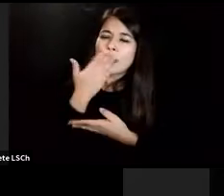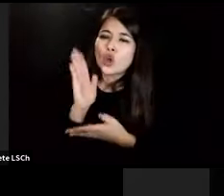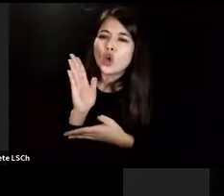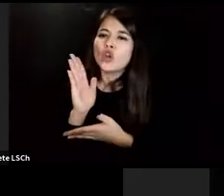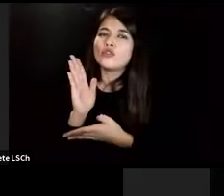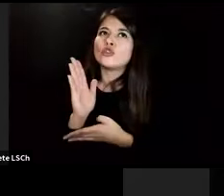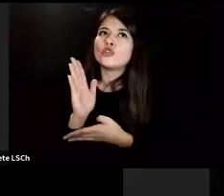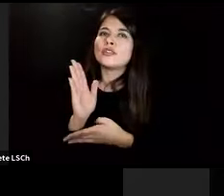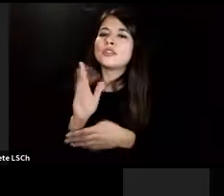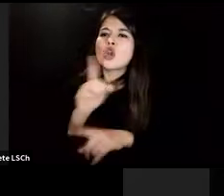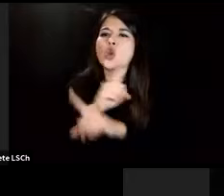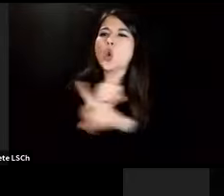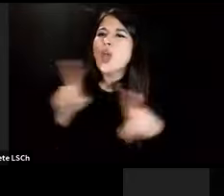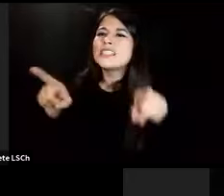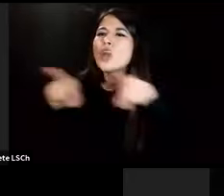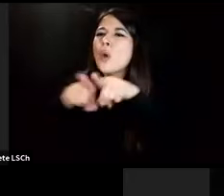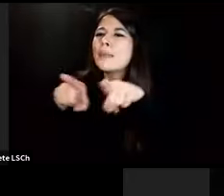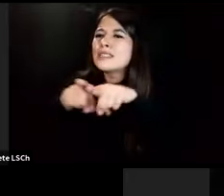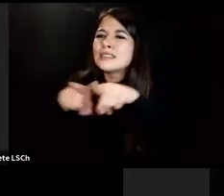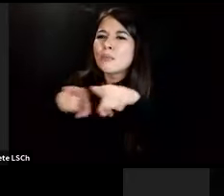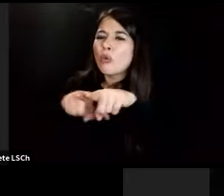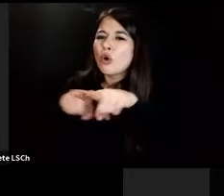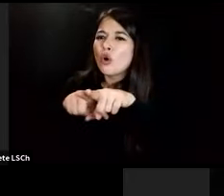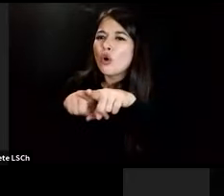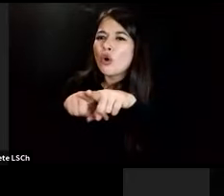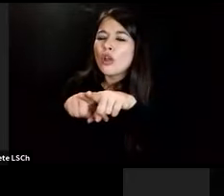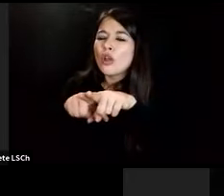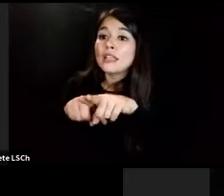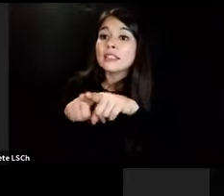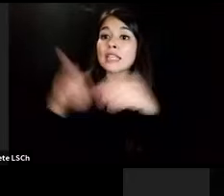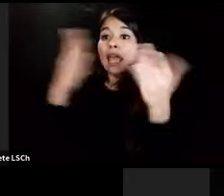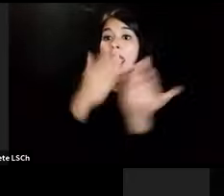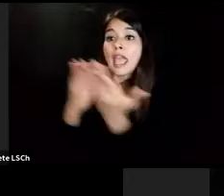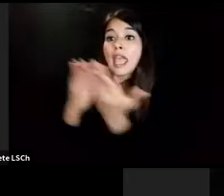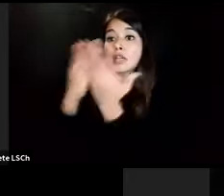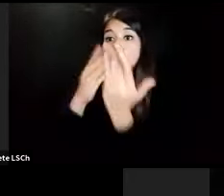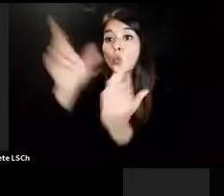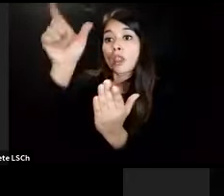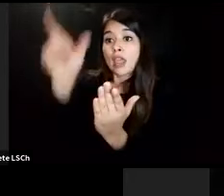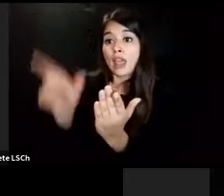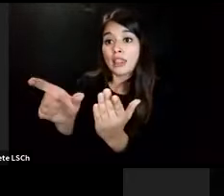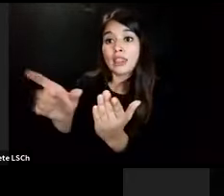no es lo mismo que si un estudiante lee el audiolibro, en el que se enfrenta al